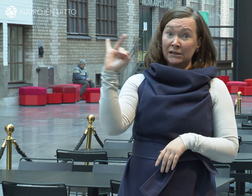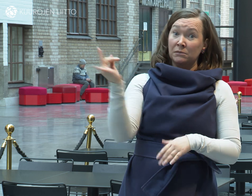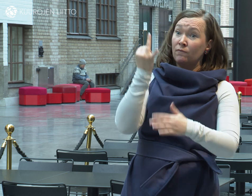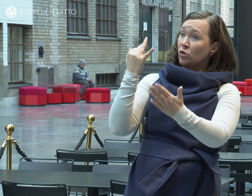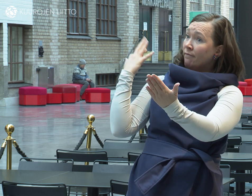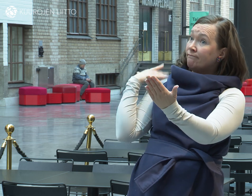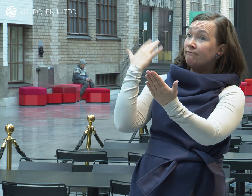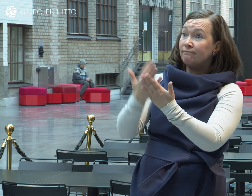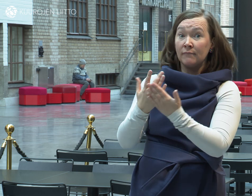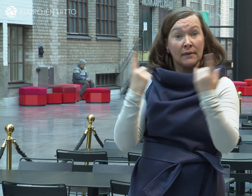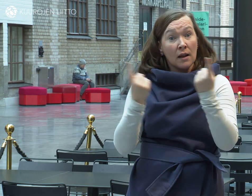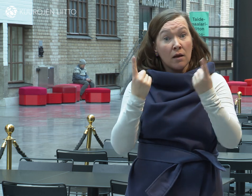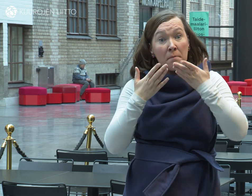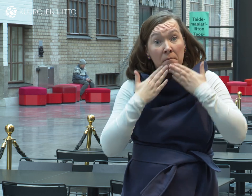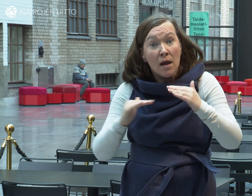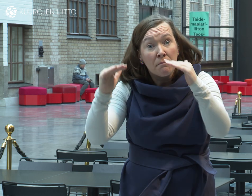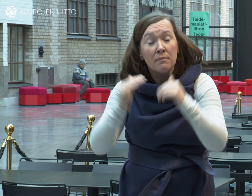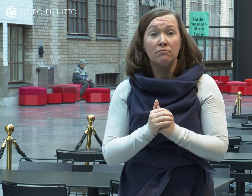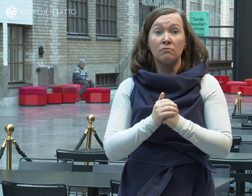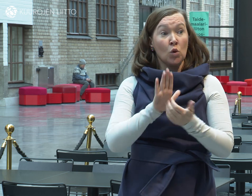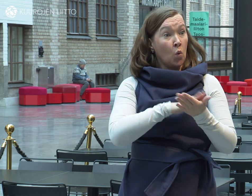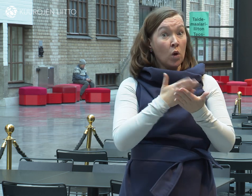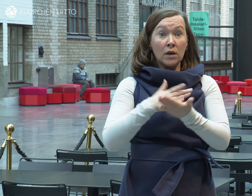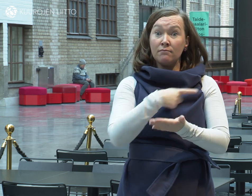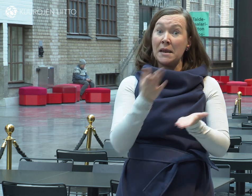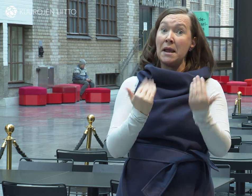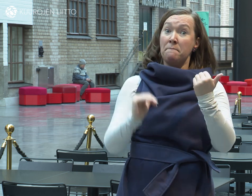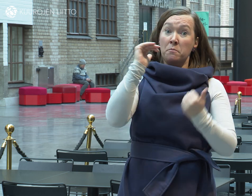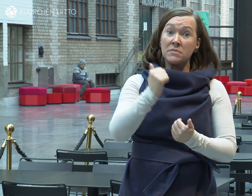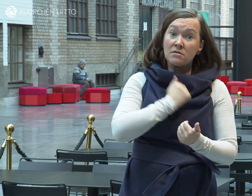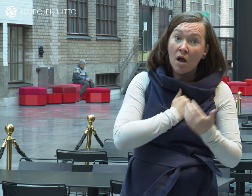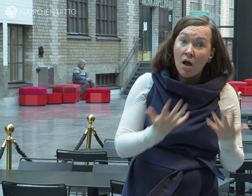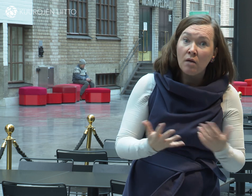Onko tilanne siinä ajassa parantunut? Onko tulkkeja helpompi saada?